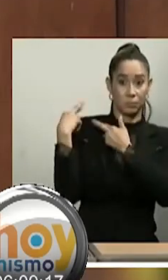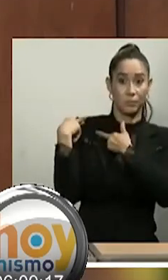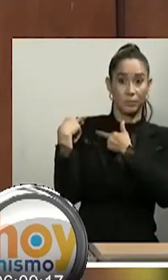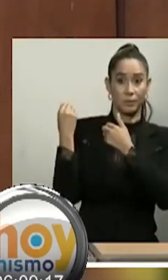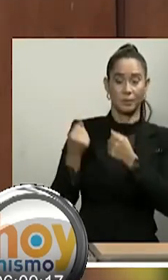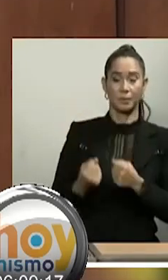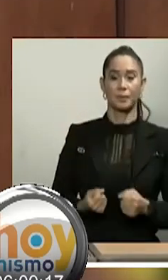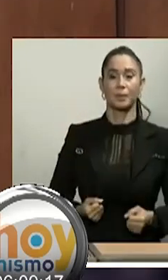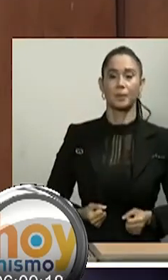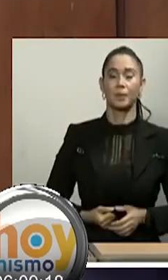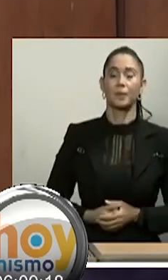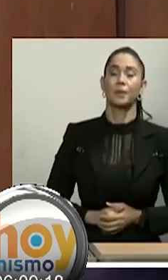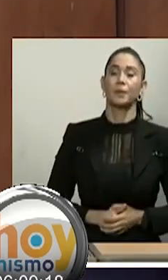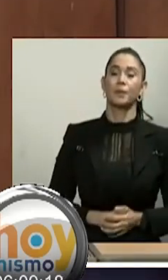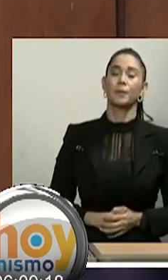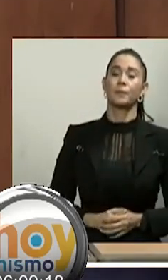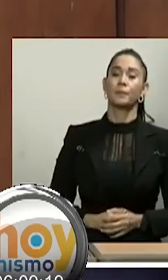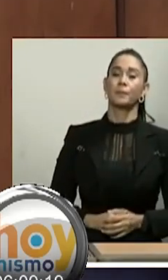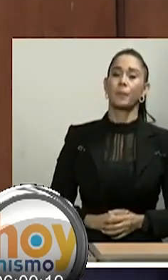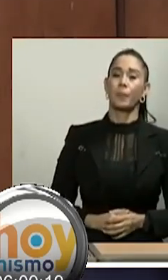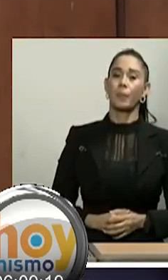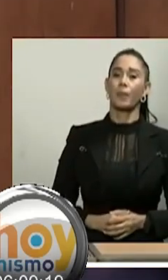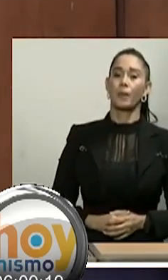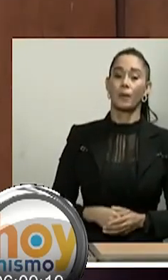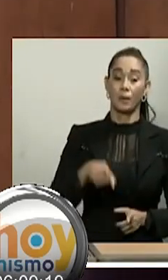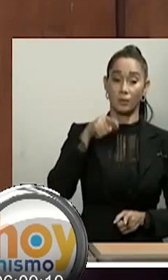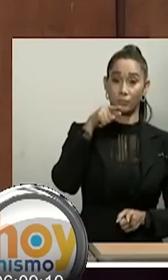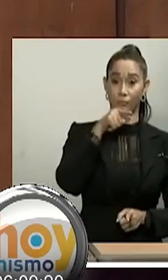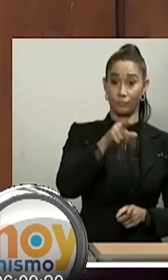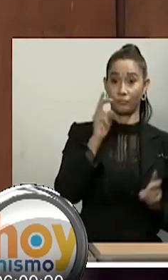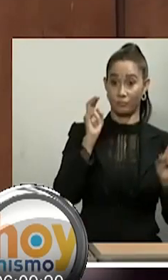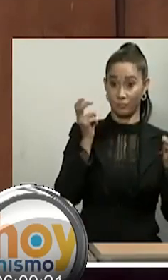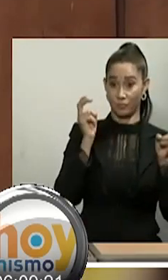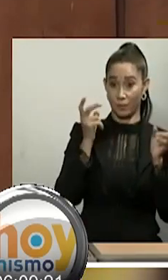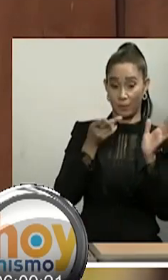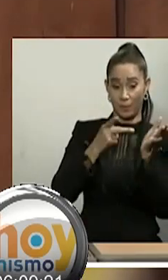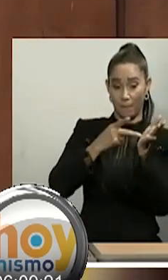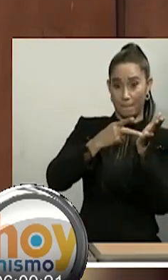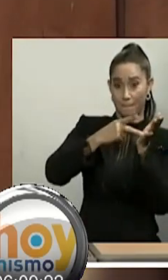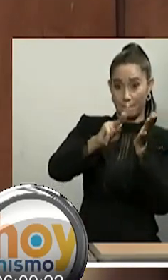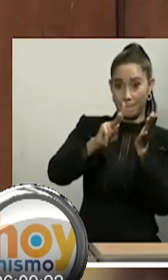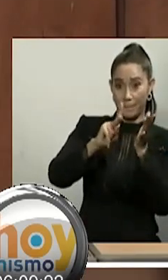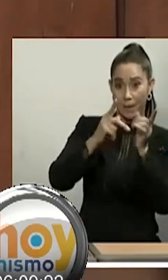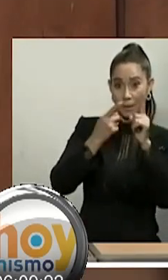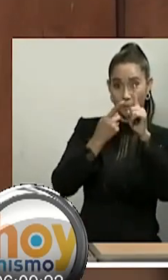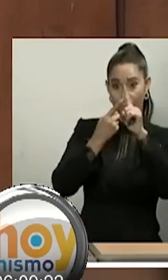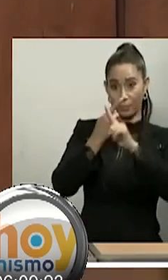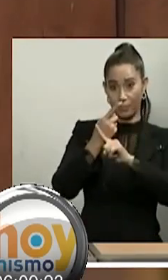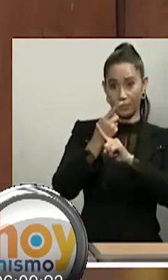yo no me rasgo las vestiduras porque los hay han pensionado de hecho el sistema de gobierno permite